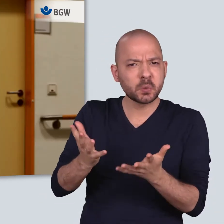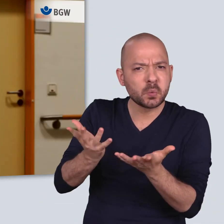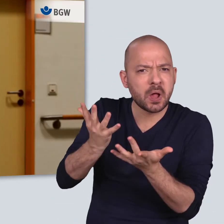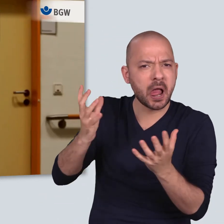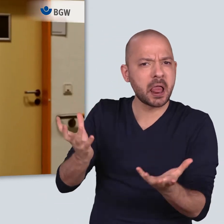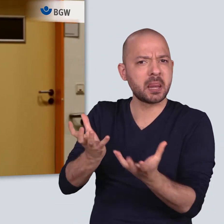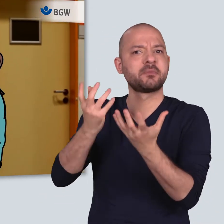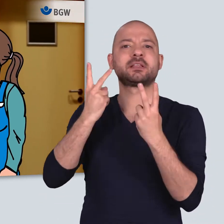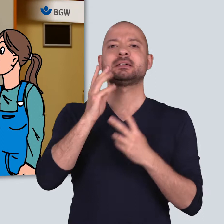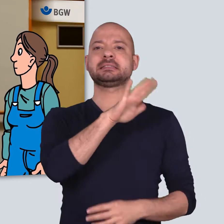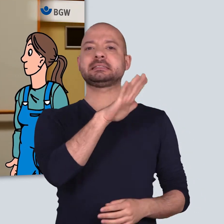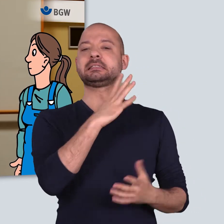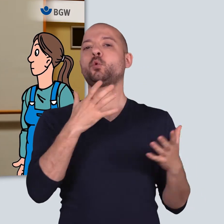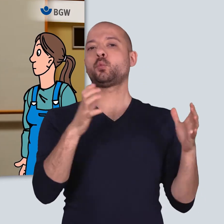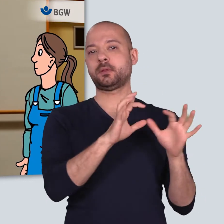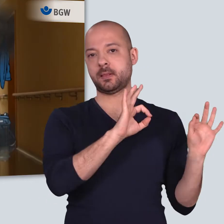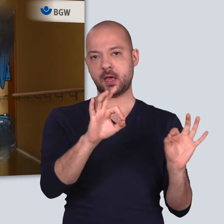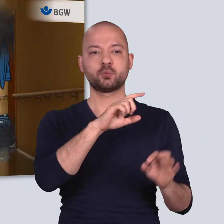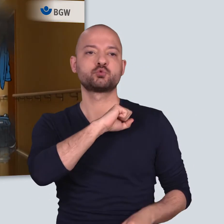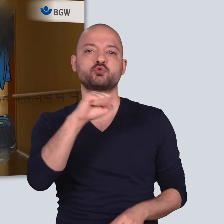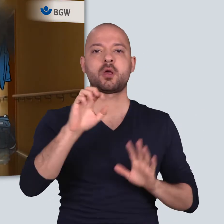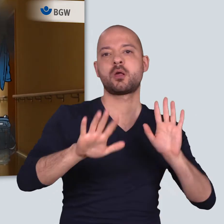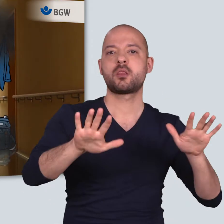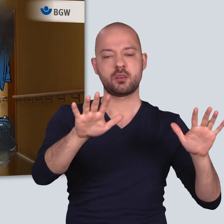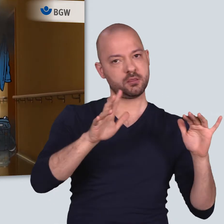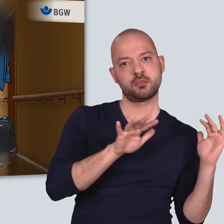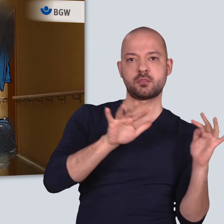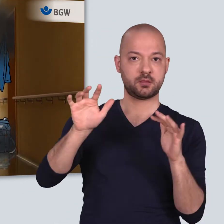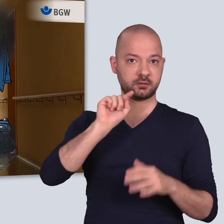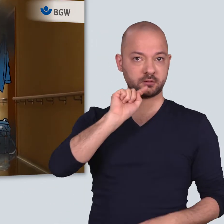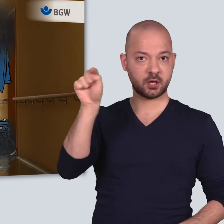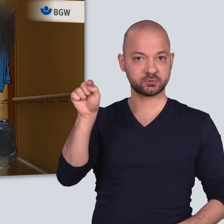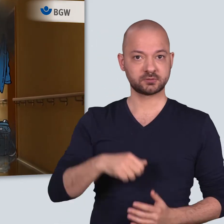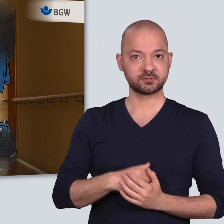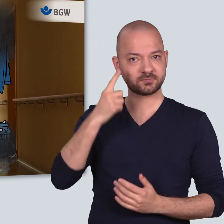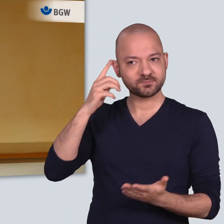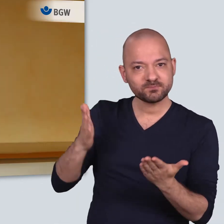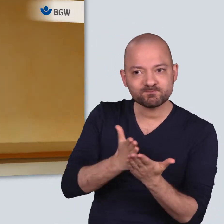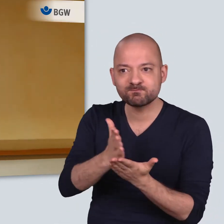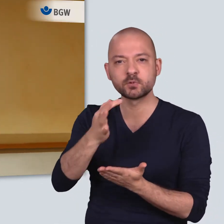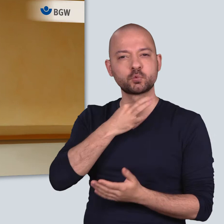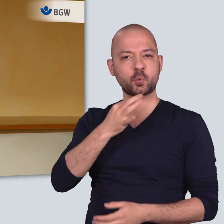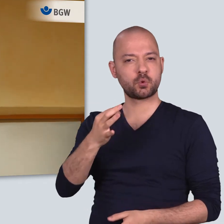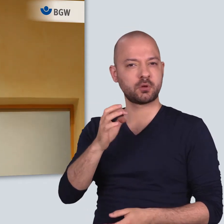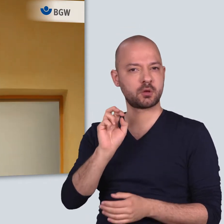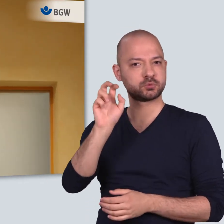Wenn es qualmt, wird sofort die Gruppenleitung informiert, damit alle schnell nach draußen kommen. Beim Weg in Richtung Notausgang